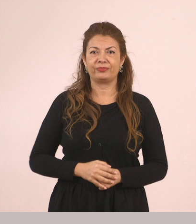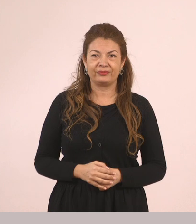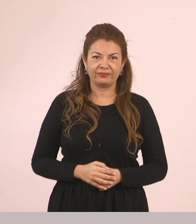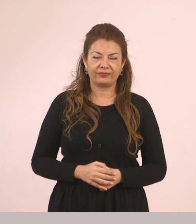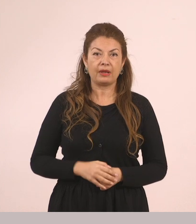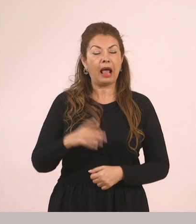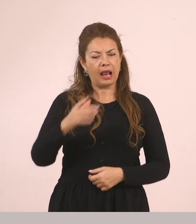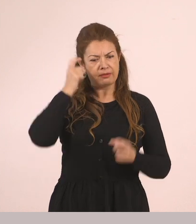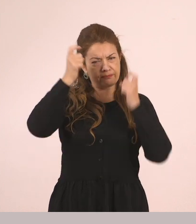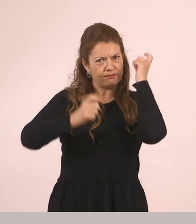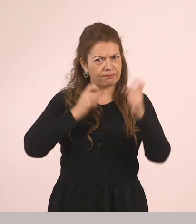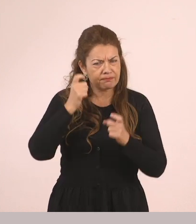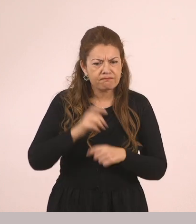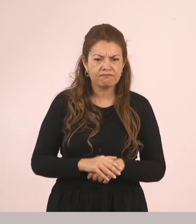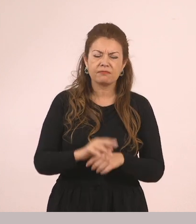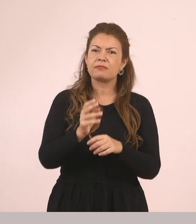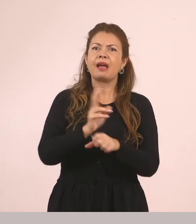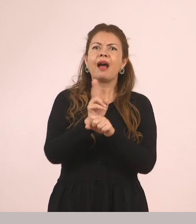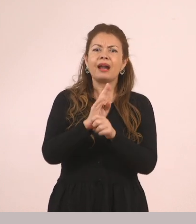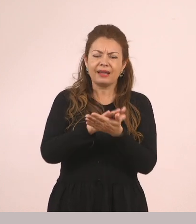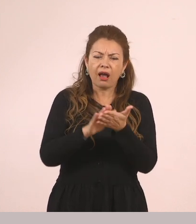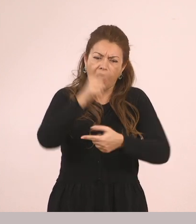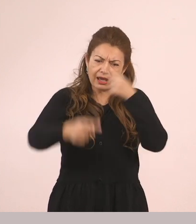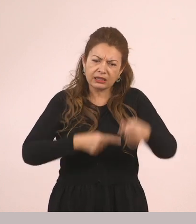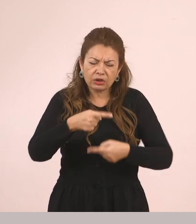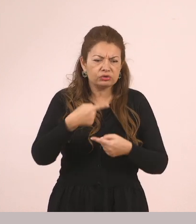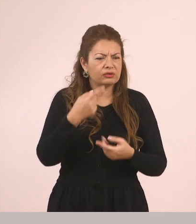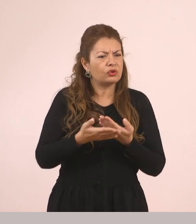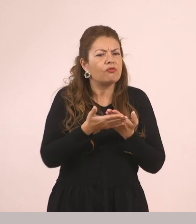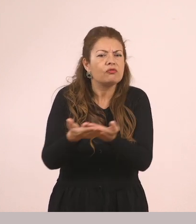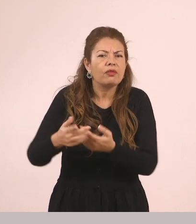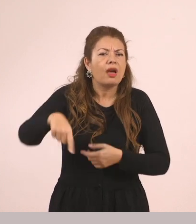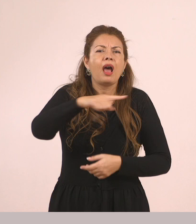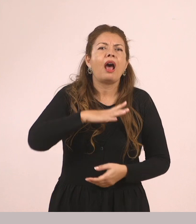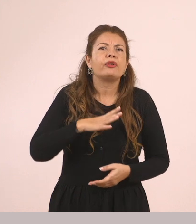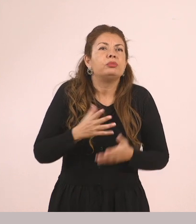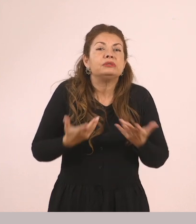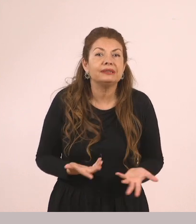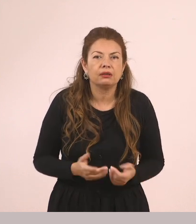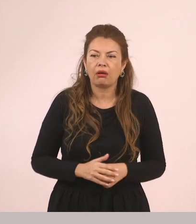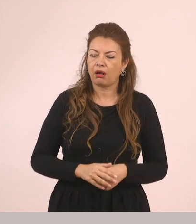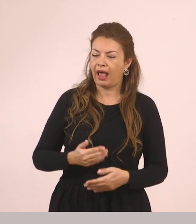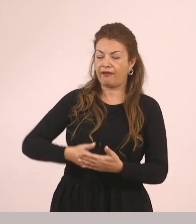Λύστε μου όμως μια απορία: σε τι βοηθάει η ανακύκλωση τους ανθρώπους; Εφημερίδα: Μα πού ζεις εσύ;